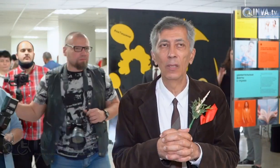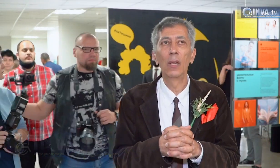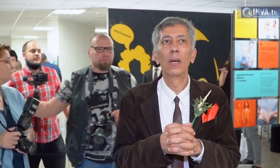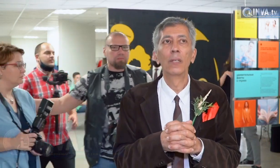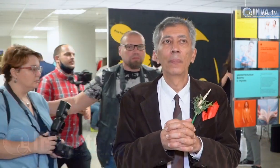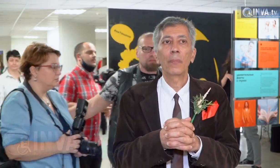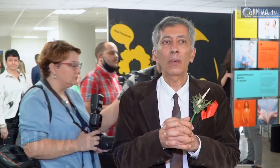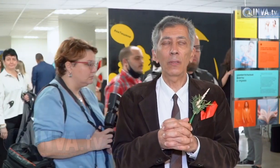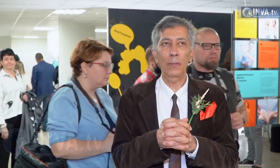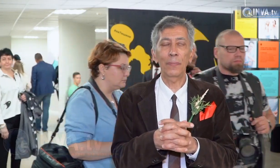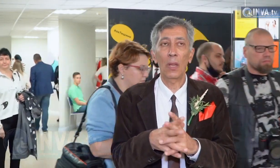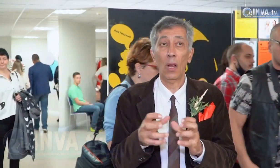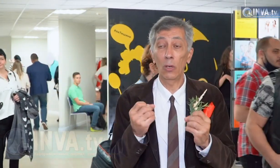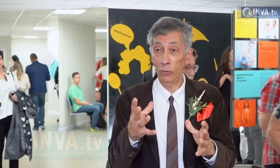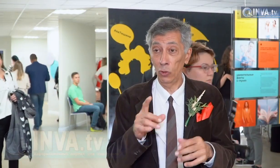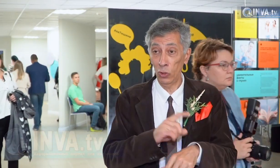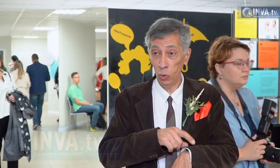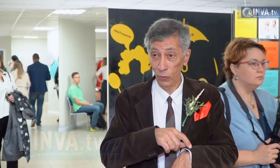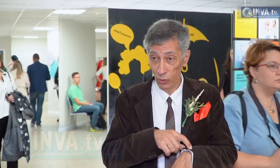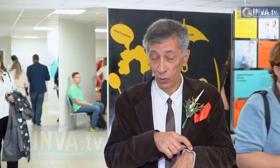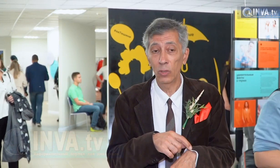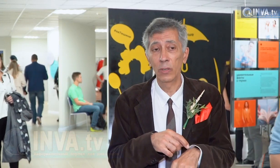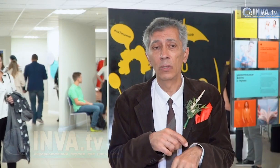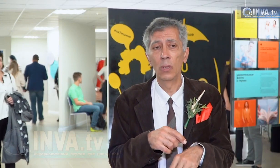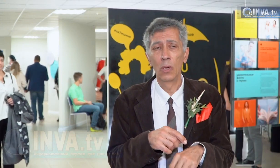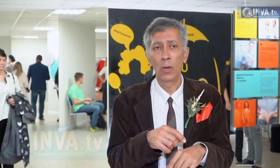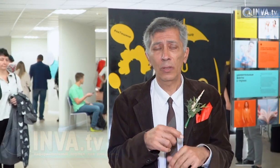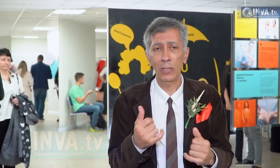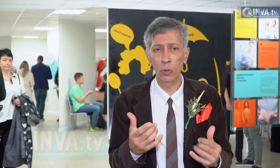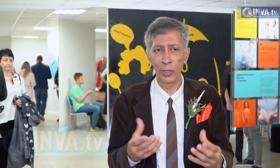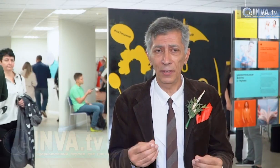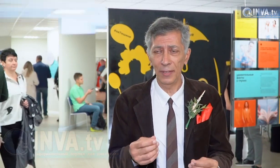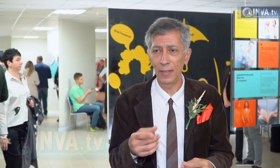А вот количество бесплатных часов сурдоперевода, положенных